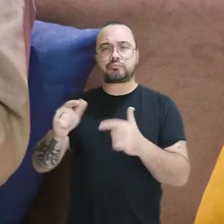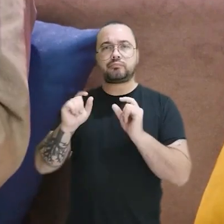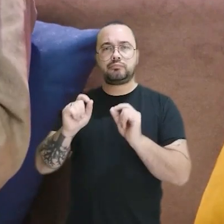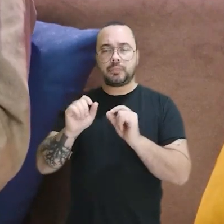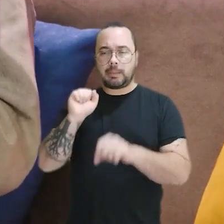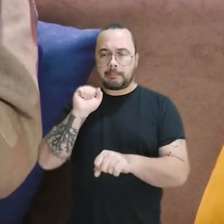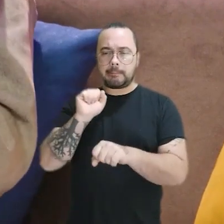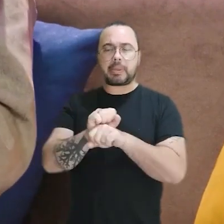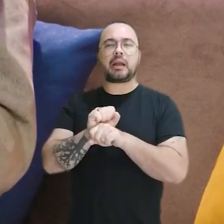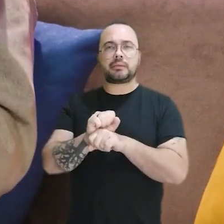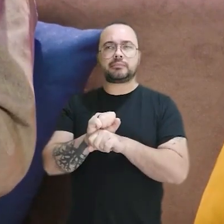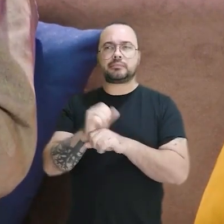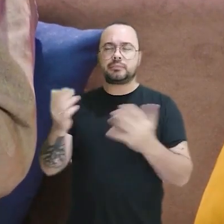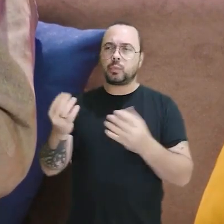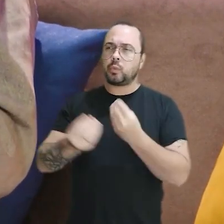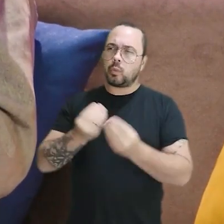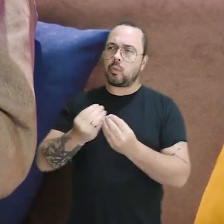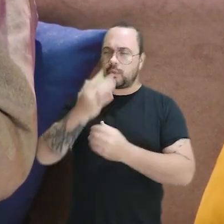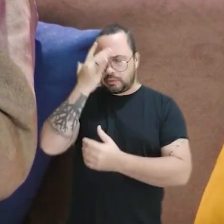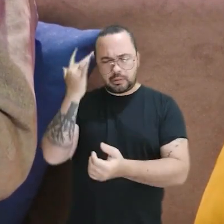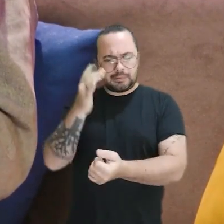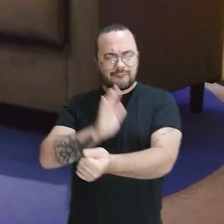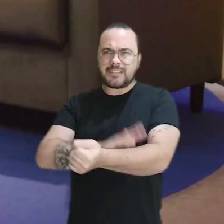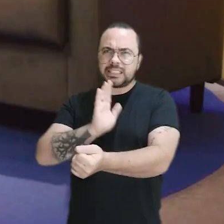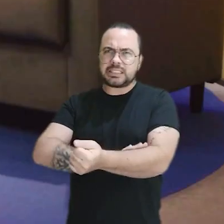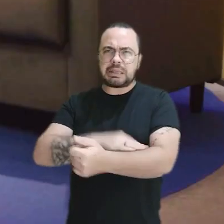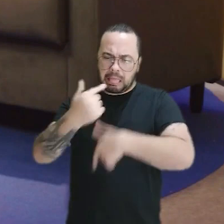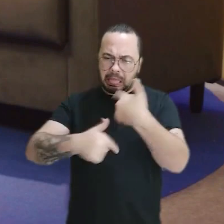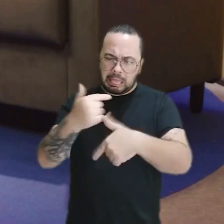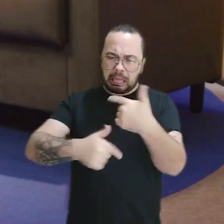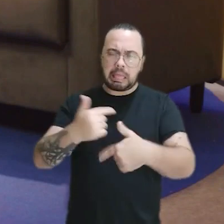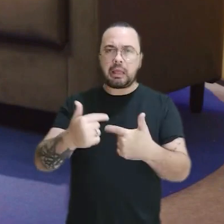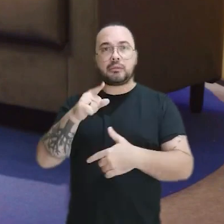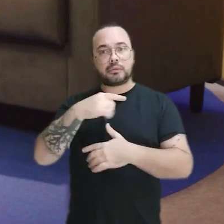eu não me sentia. Pô, como alguém pode ser viciado em trabalho? Então, cara, quando tu é apaixonada demais pelo